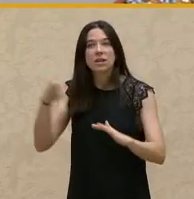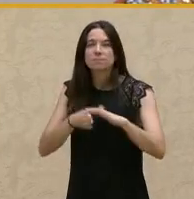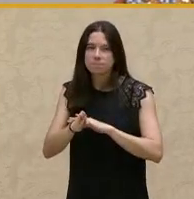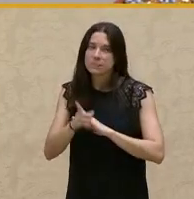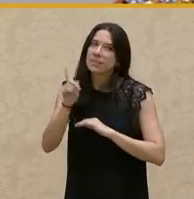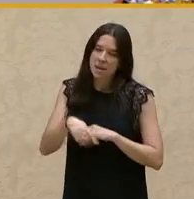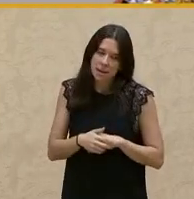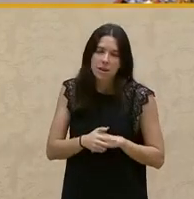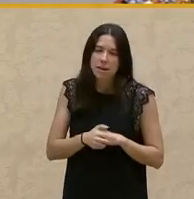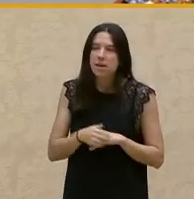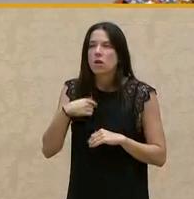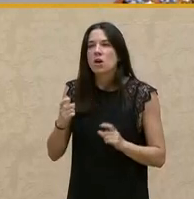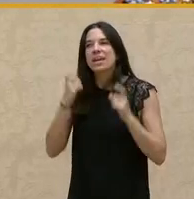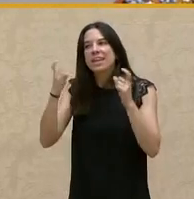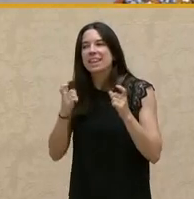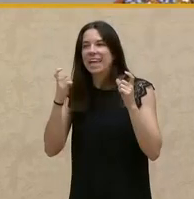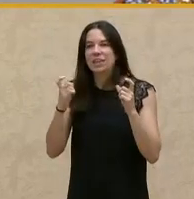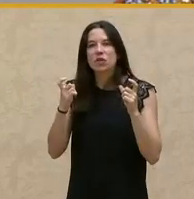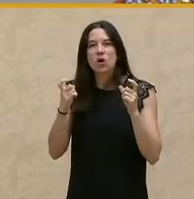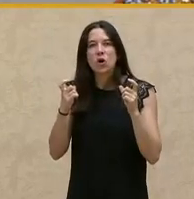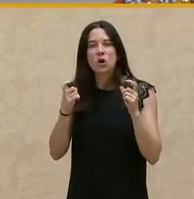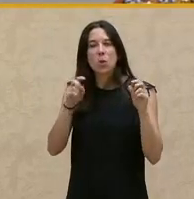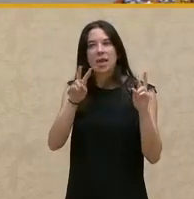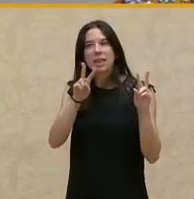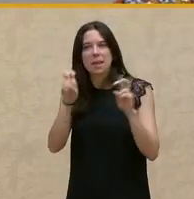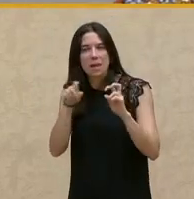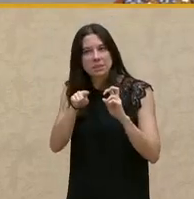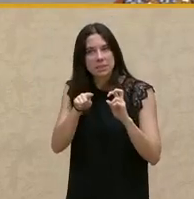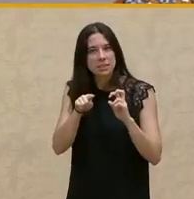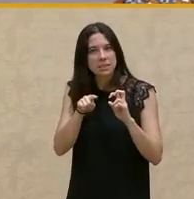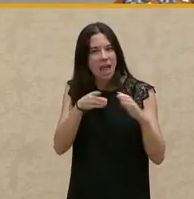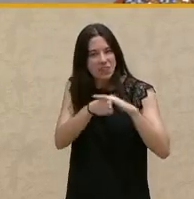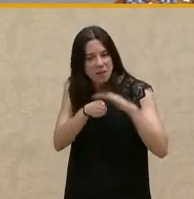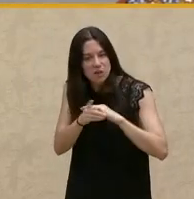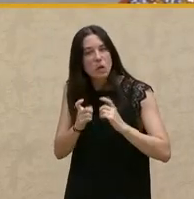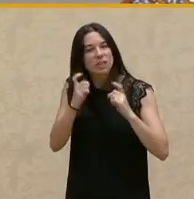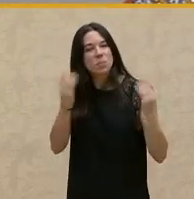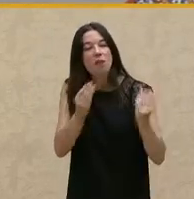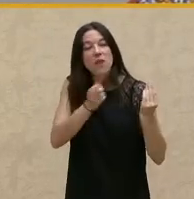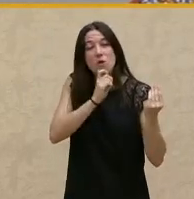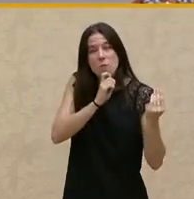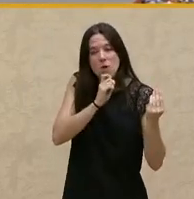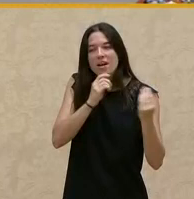Si bien intento mejorar estas cuestiones, en lo posible, con las ayudas técnicas,